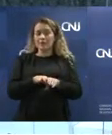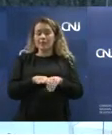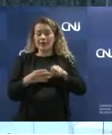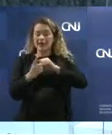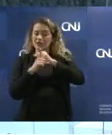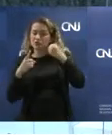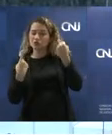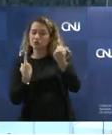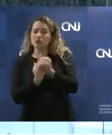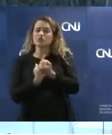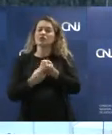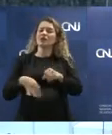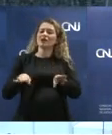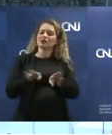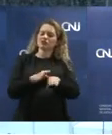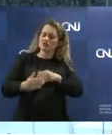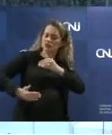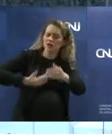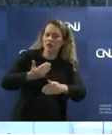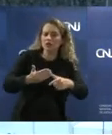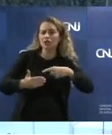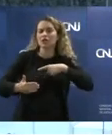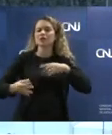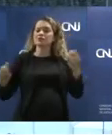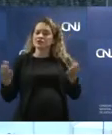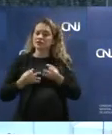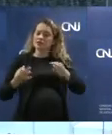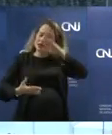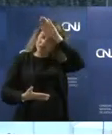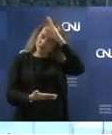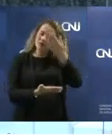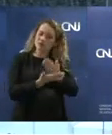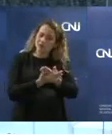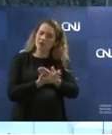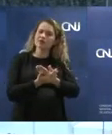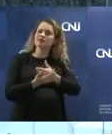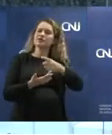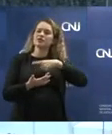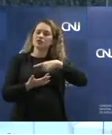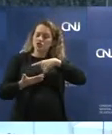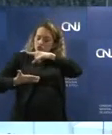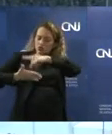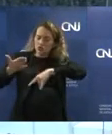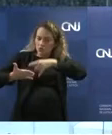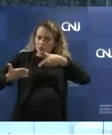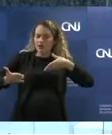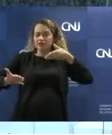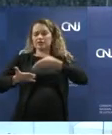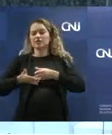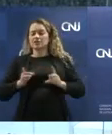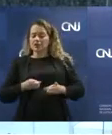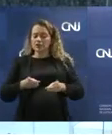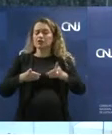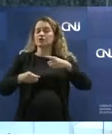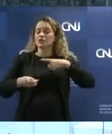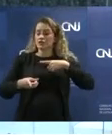seguem tendo a certeza e a confiança de que aqueles documentos digitais foram assinados e reconhecidos por um notário,